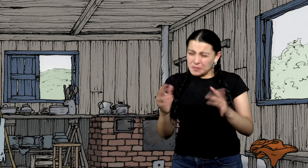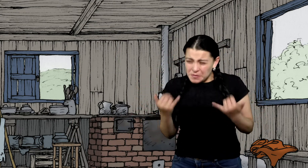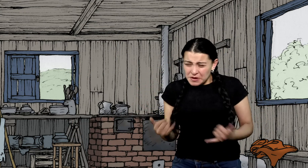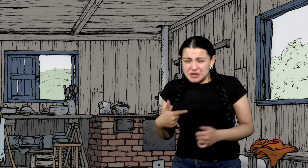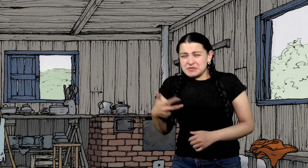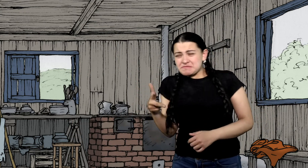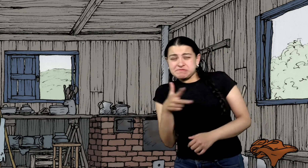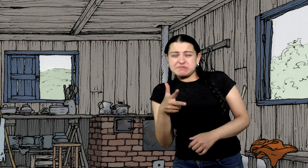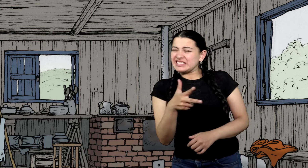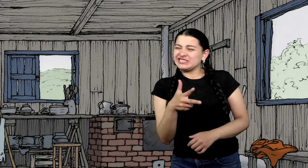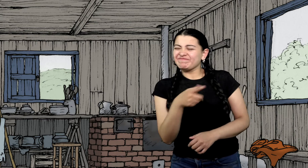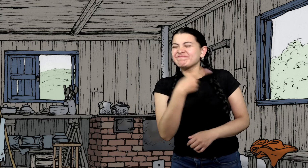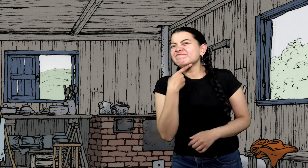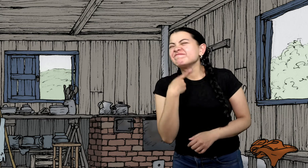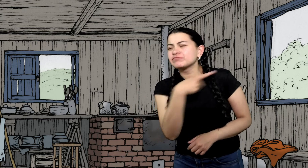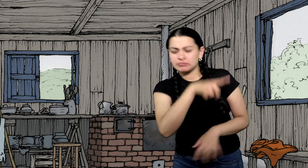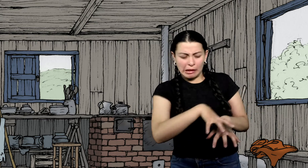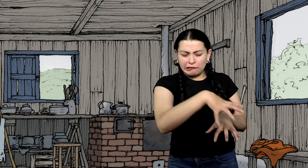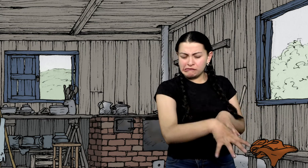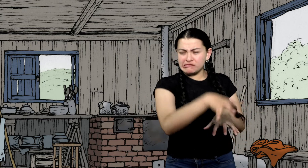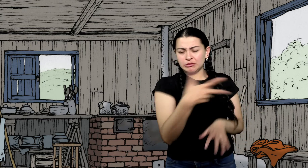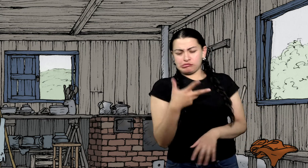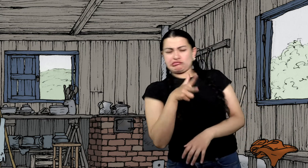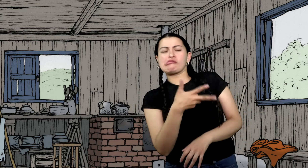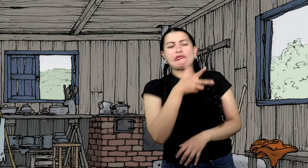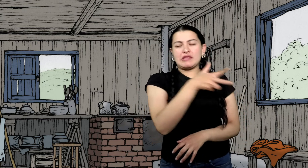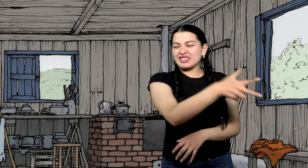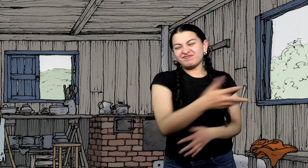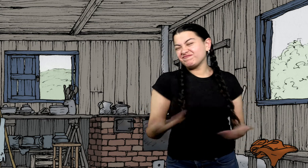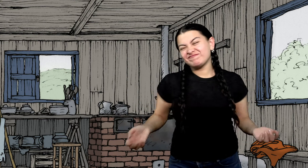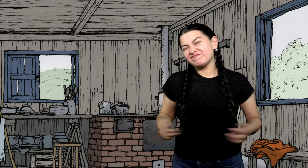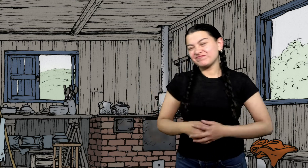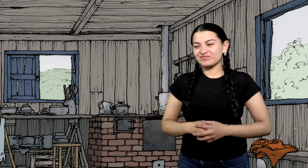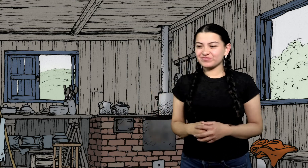pero… no me gustaría ir ahora, porque la carretera es destapada y el viaje es pesado.